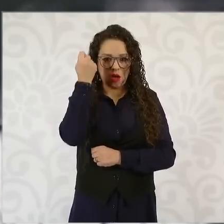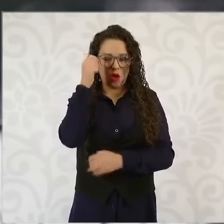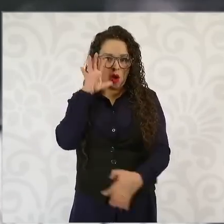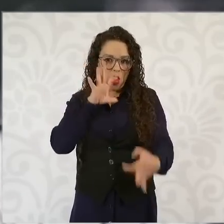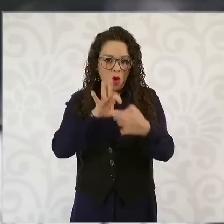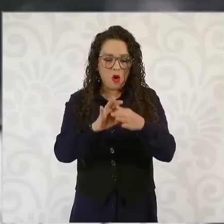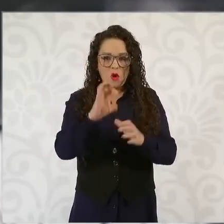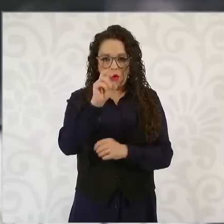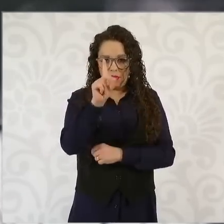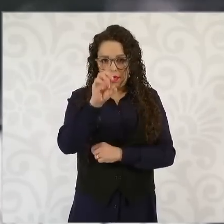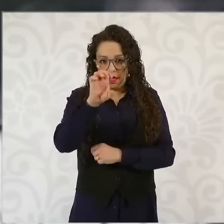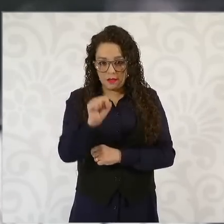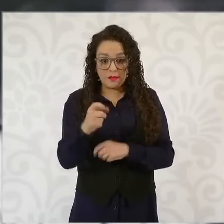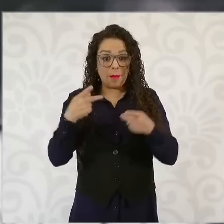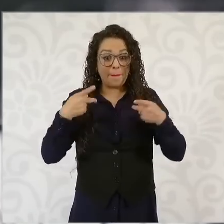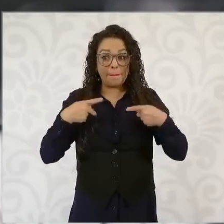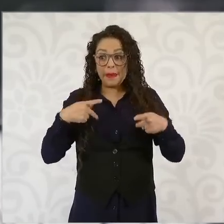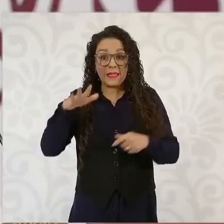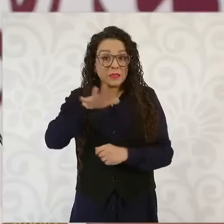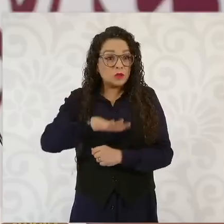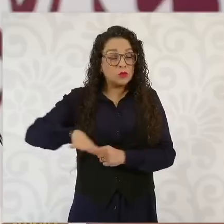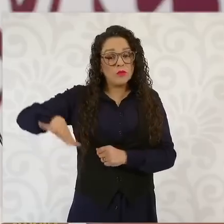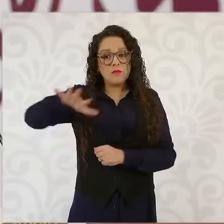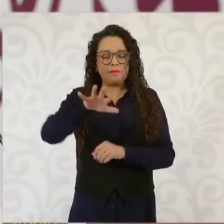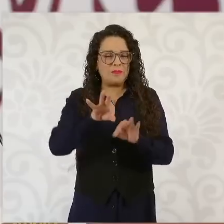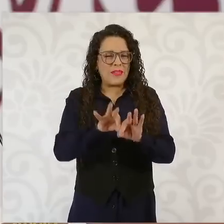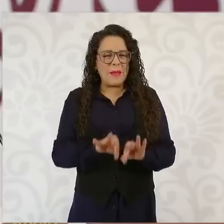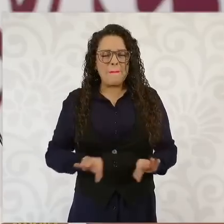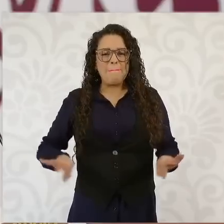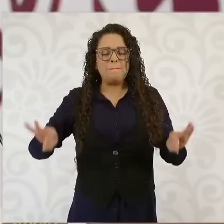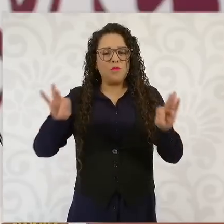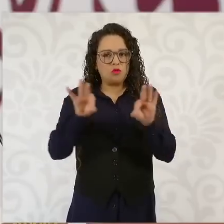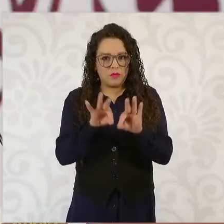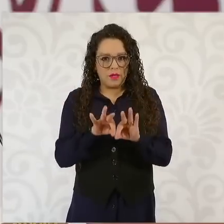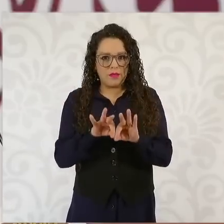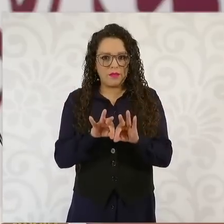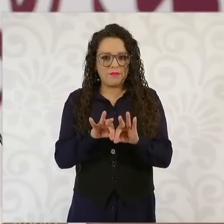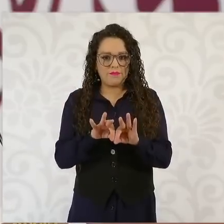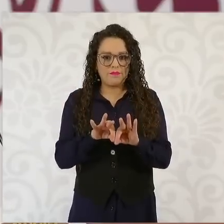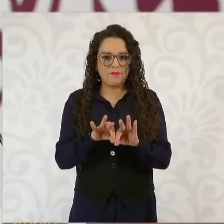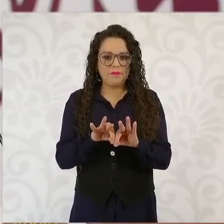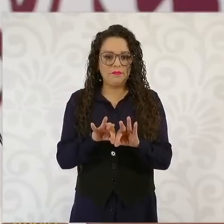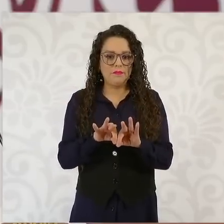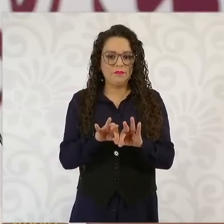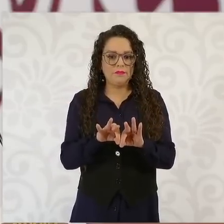para nosotros es muy muy importante porque sin duda alguna creemos en el potencial de México